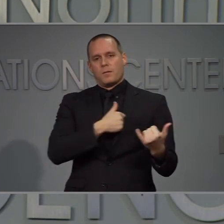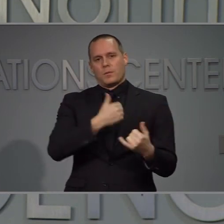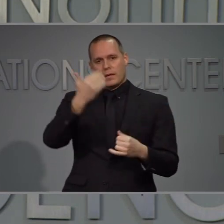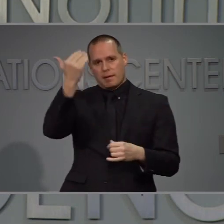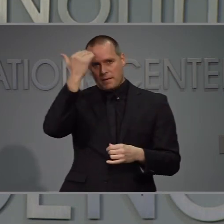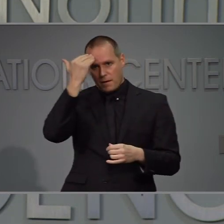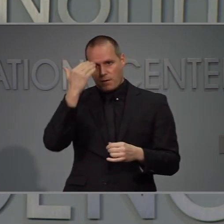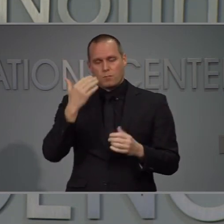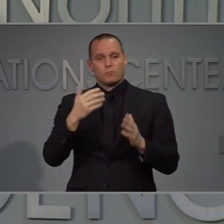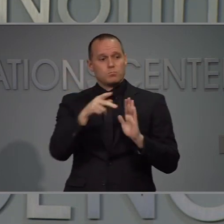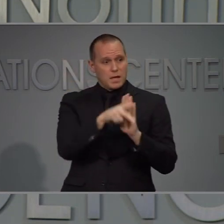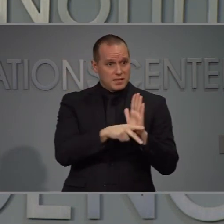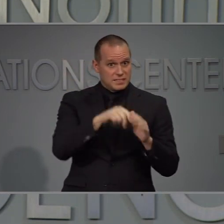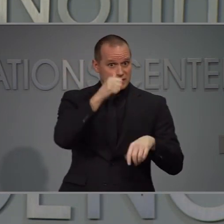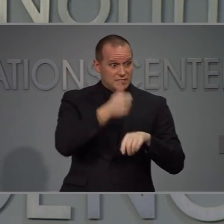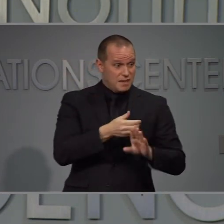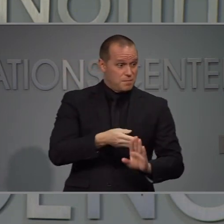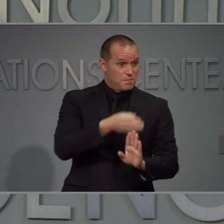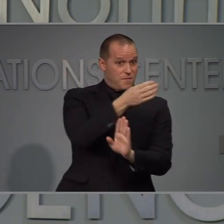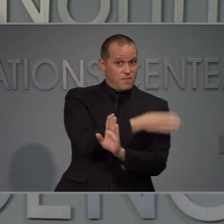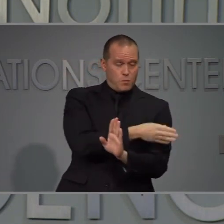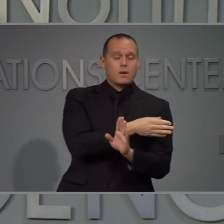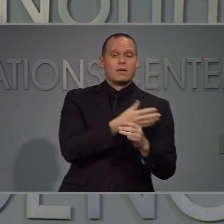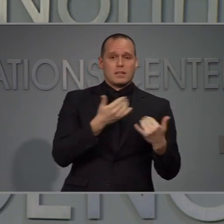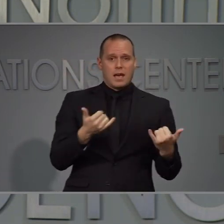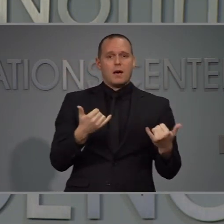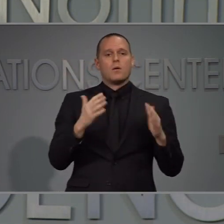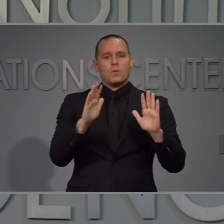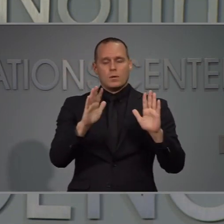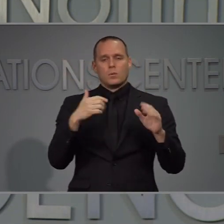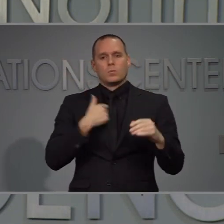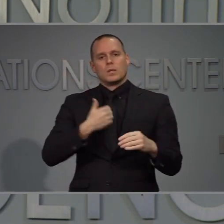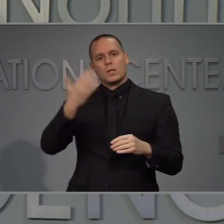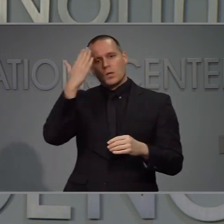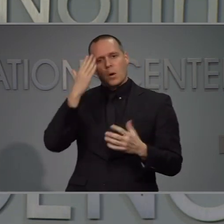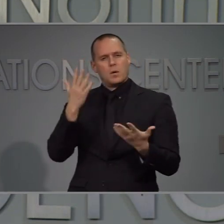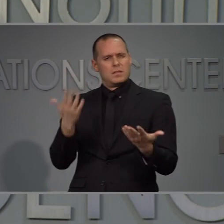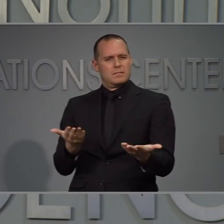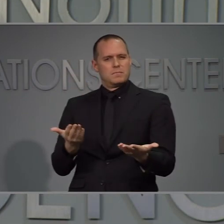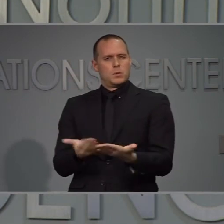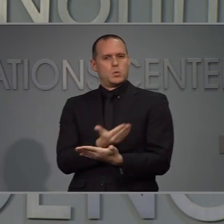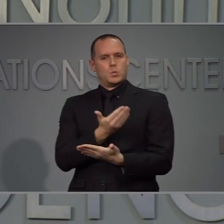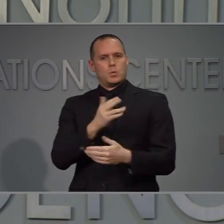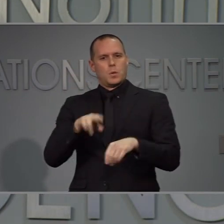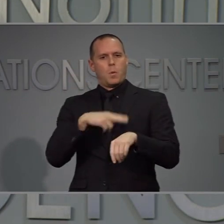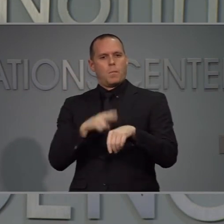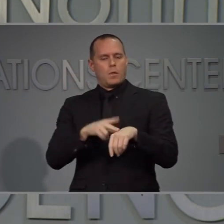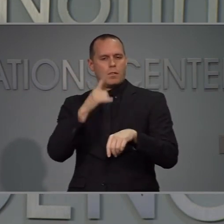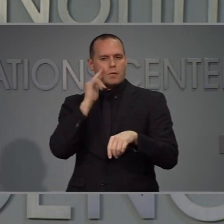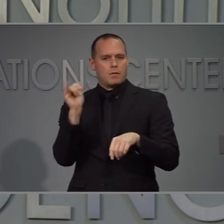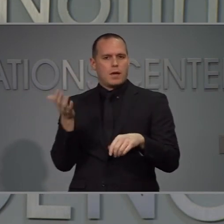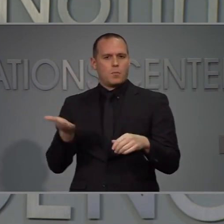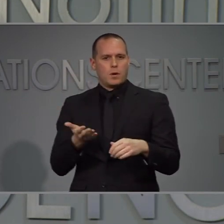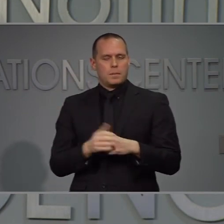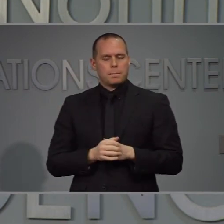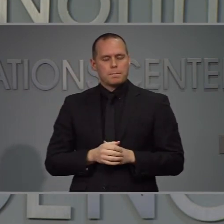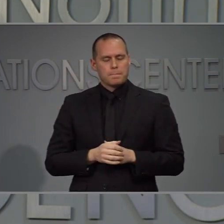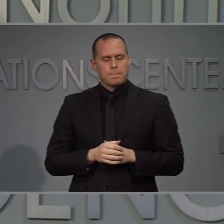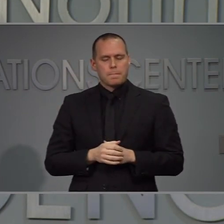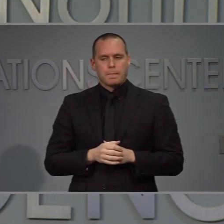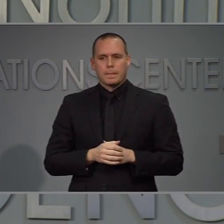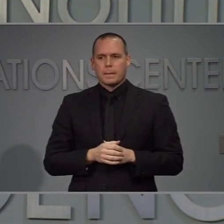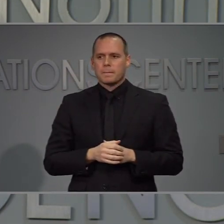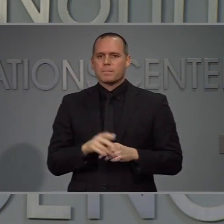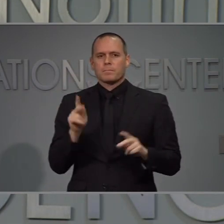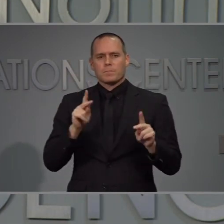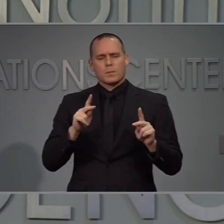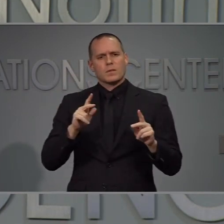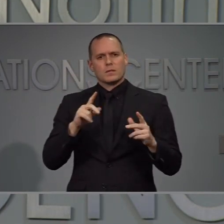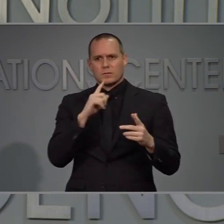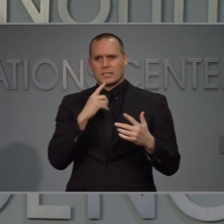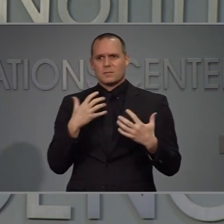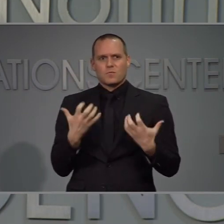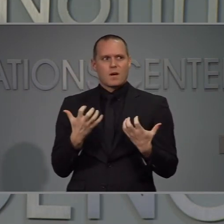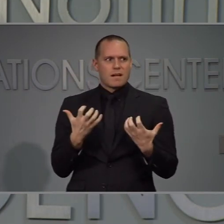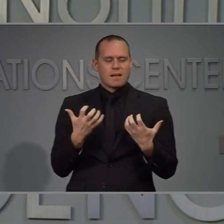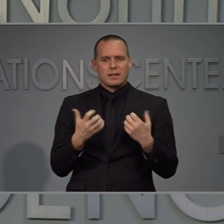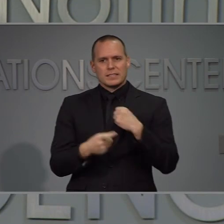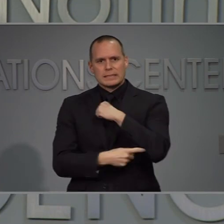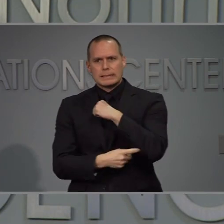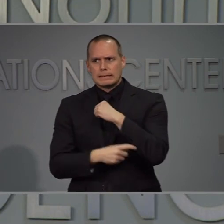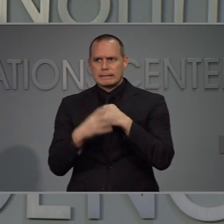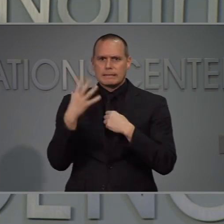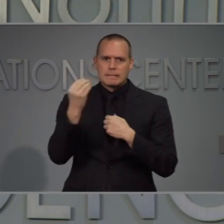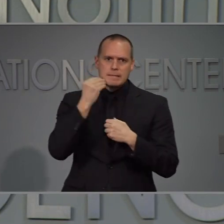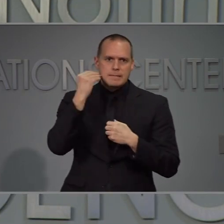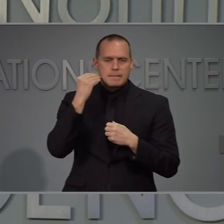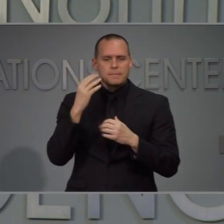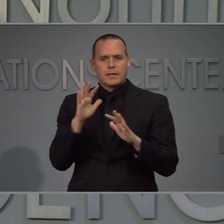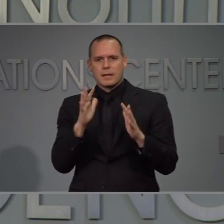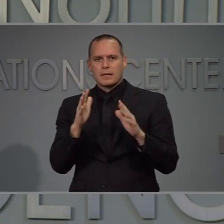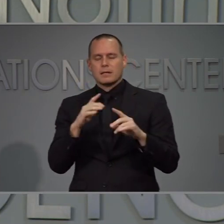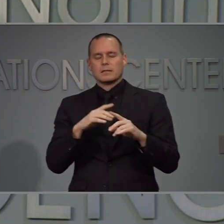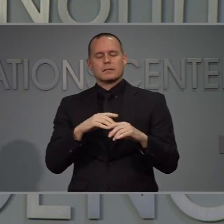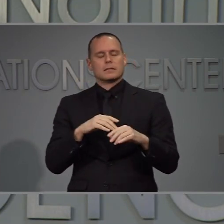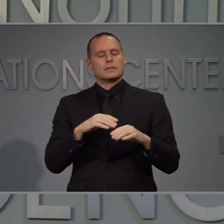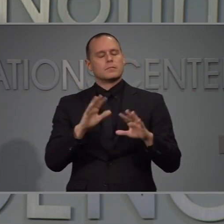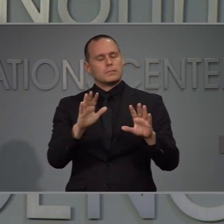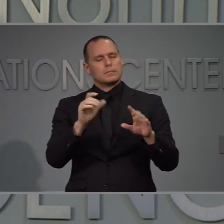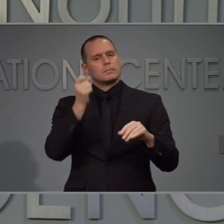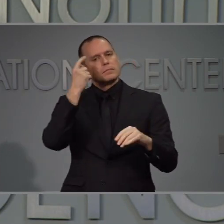restricciones. Y cómo van a ser nuestro nuevo normal.